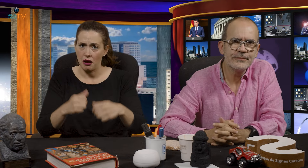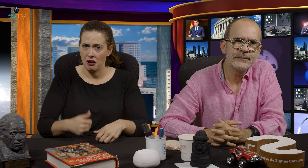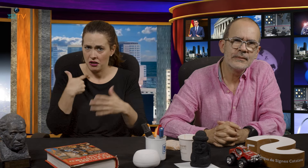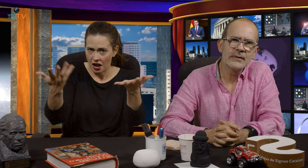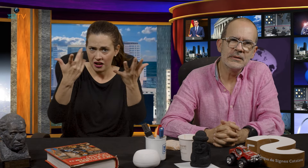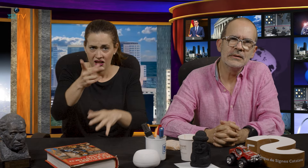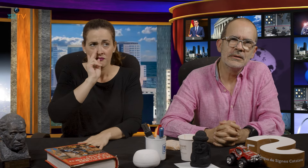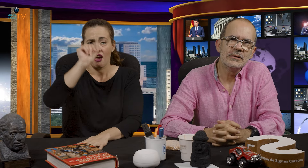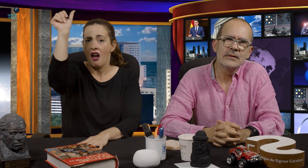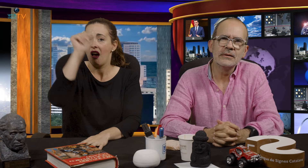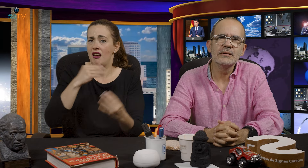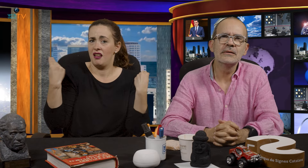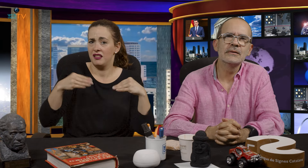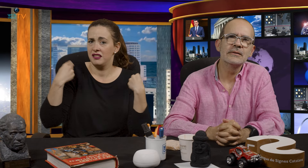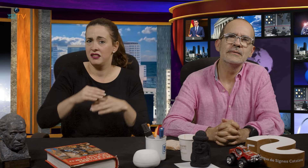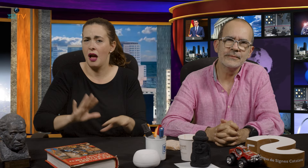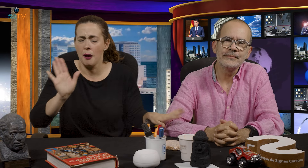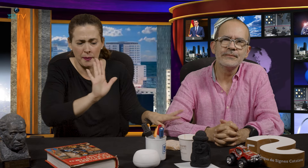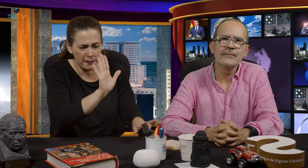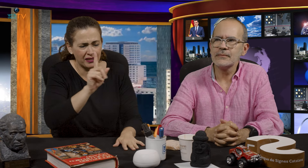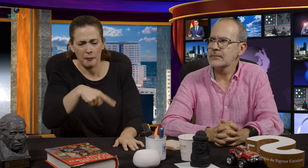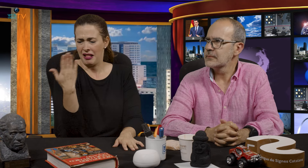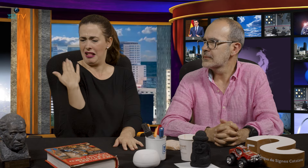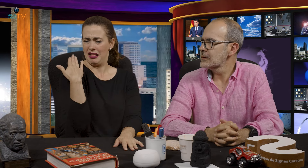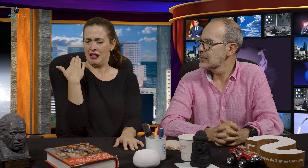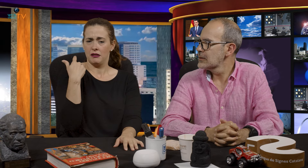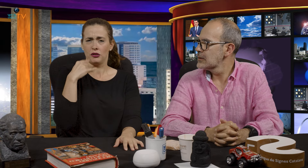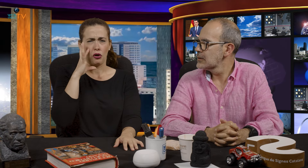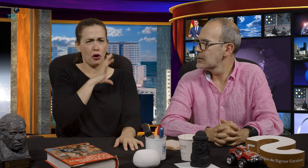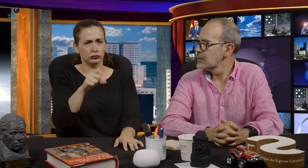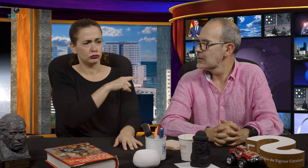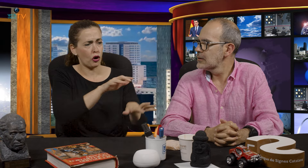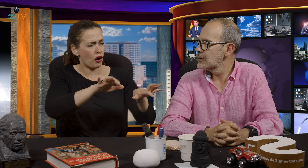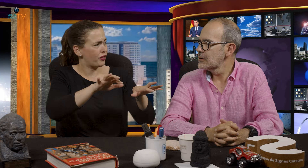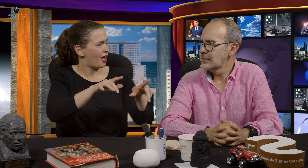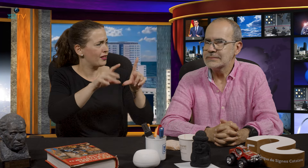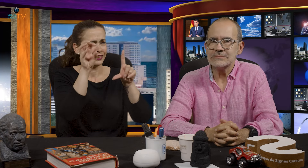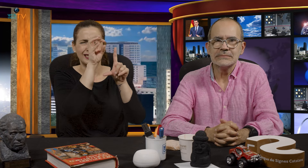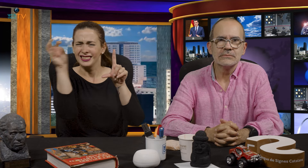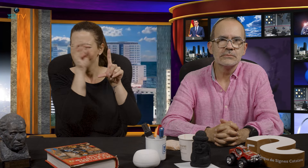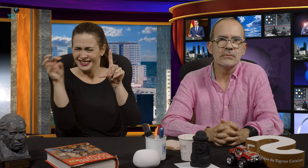Os animamos a que los veáis y los disfrutéis. Por cierto, hace poco, te vi delante del ordenador